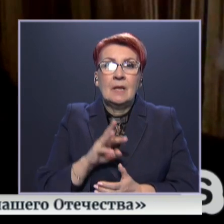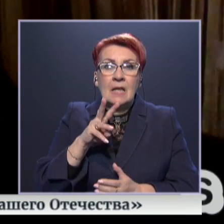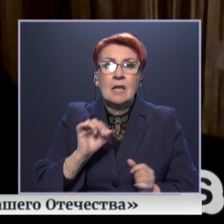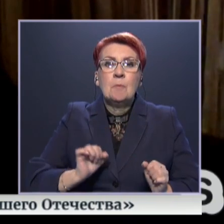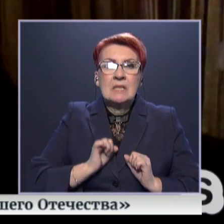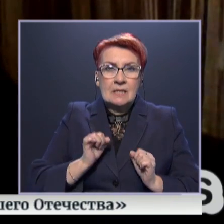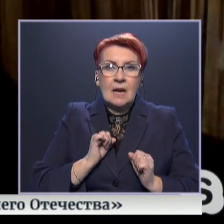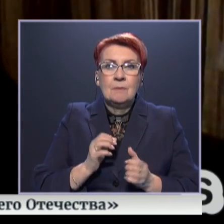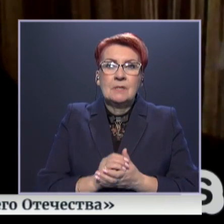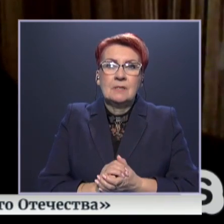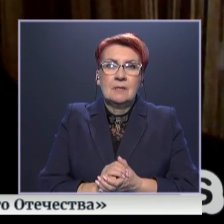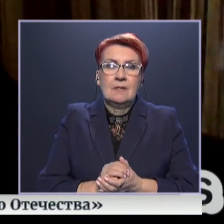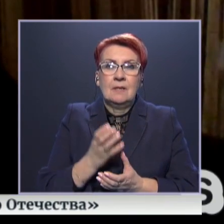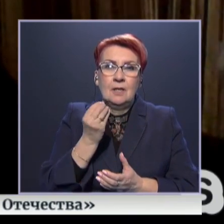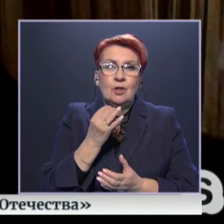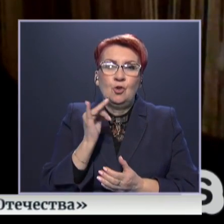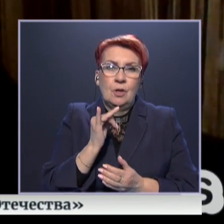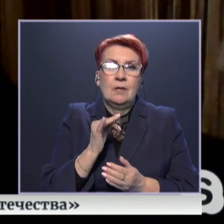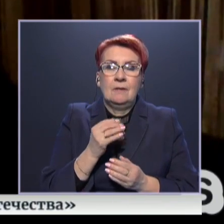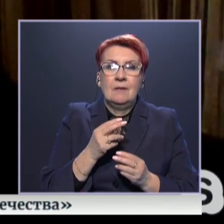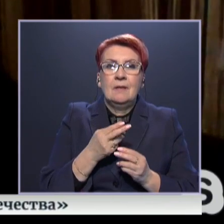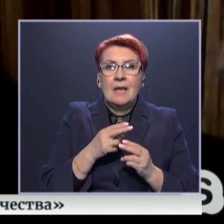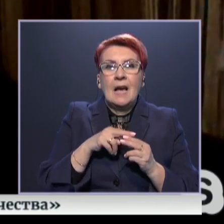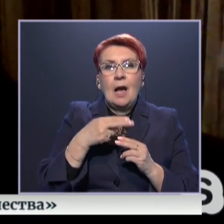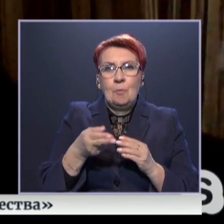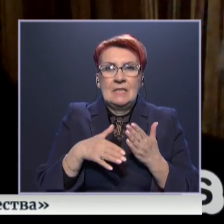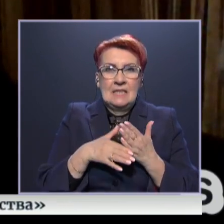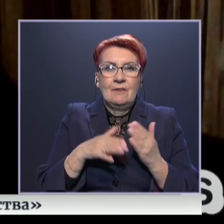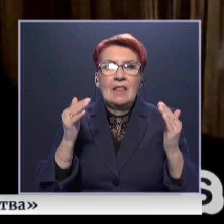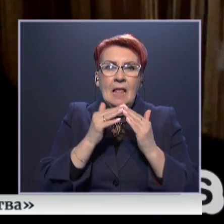еще не компенсировать вот это вот домашний